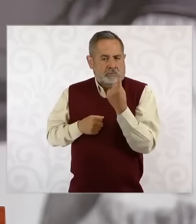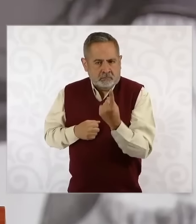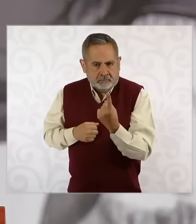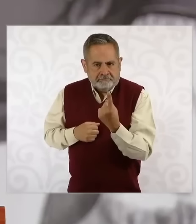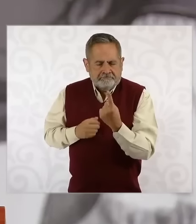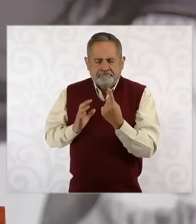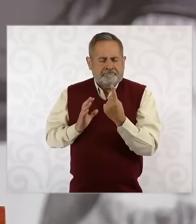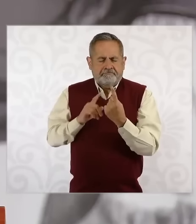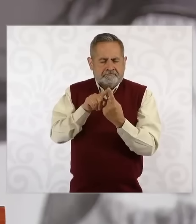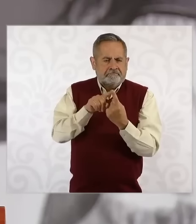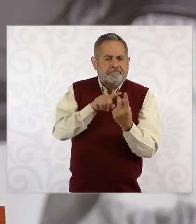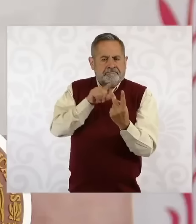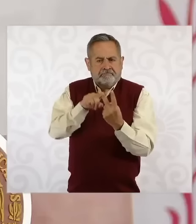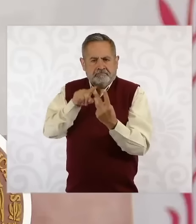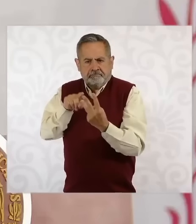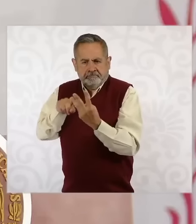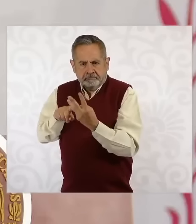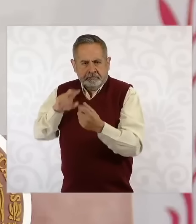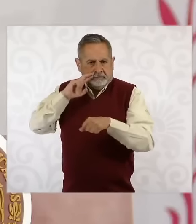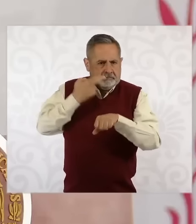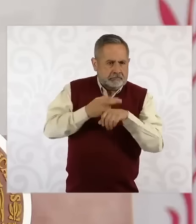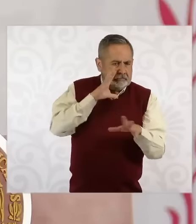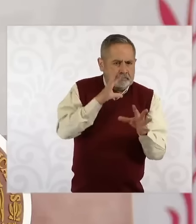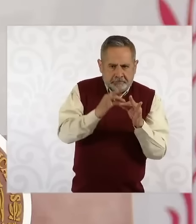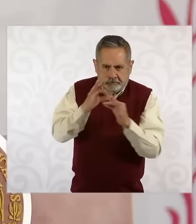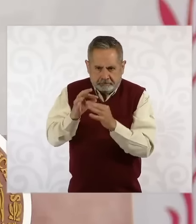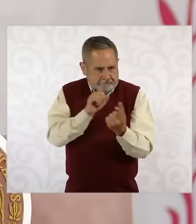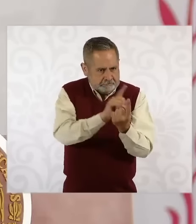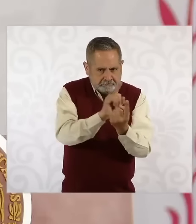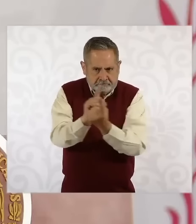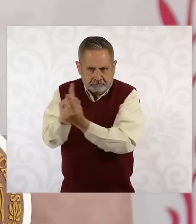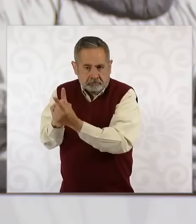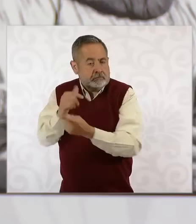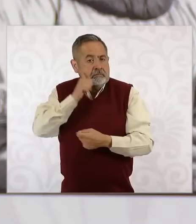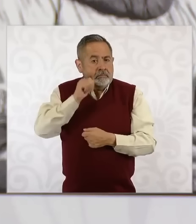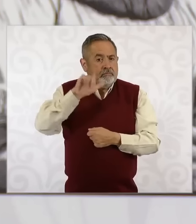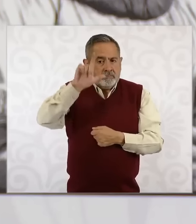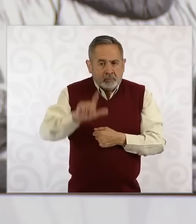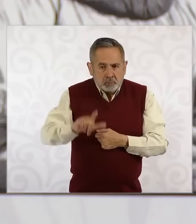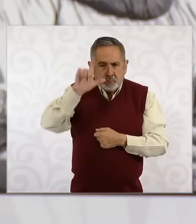responsabilidades. Yo me reúno con ellos todos los lunes, hacemos una planeación y trabajan de manera